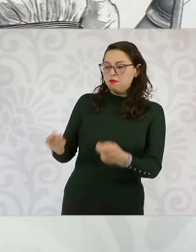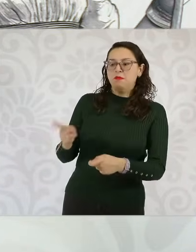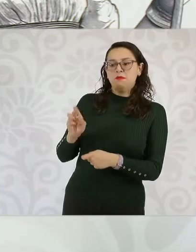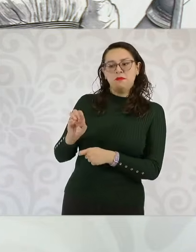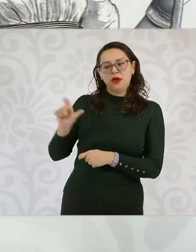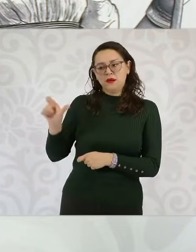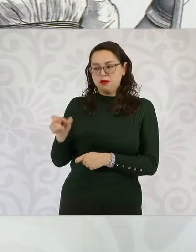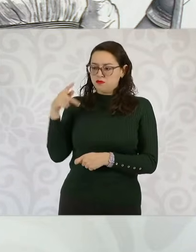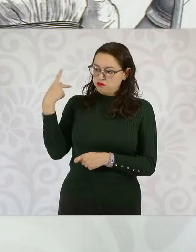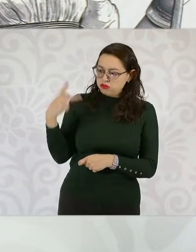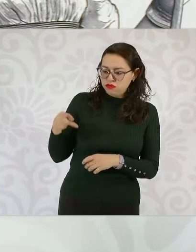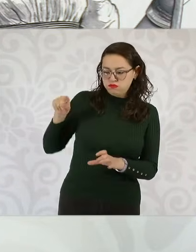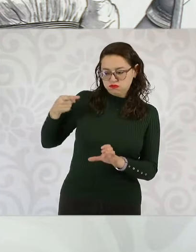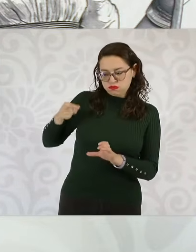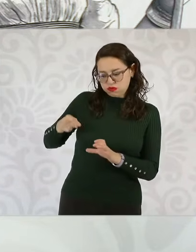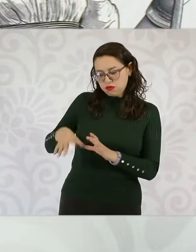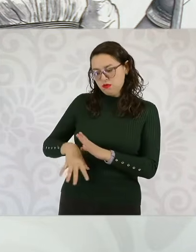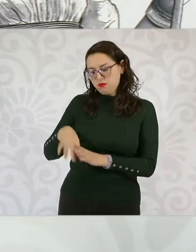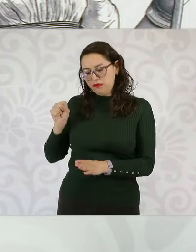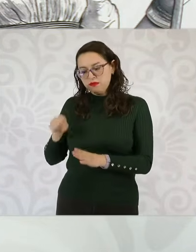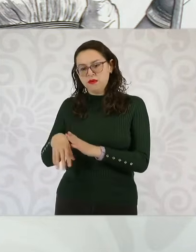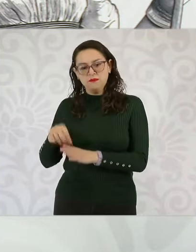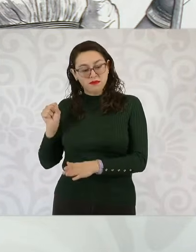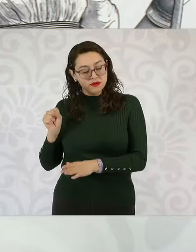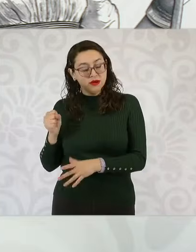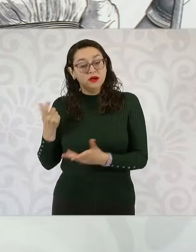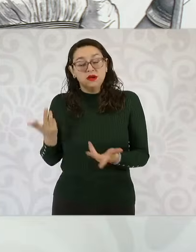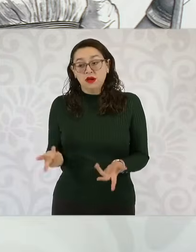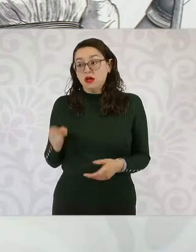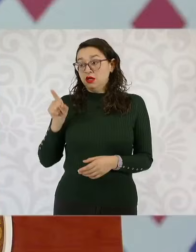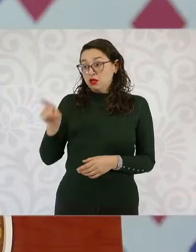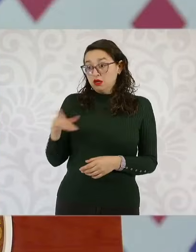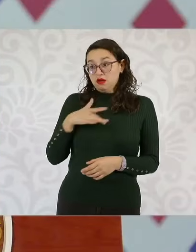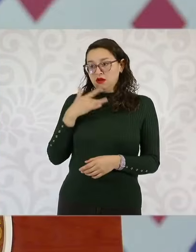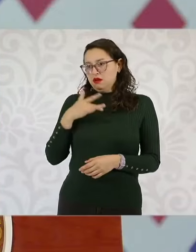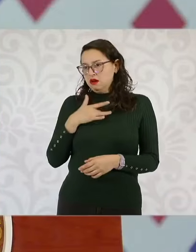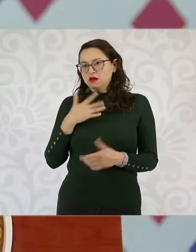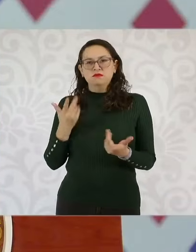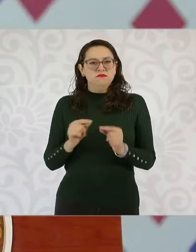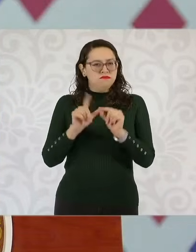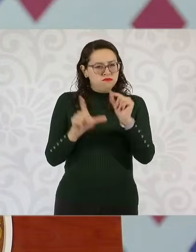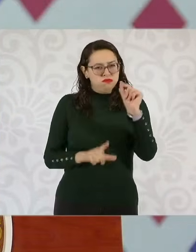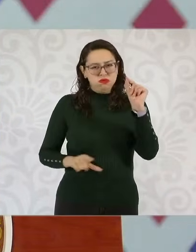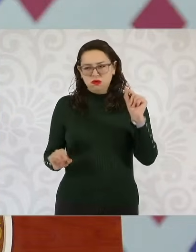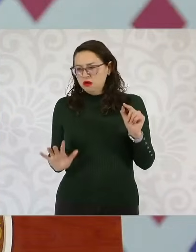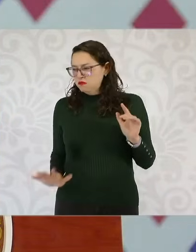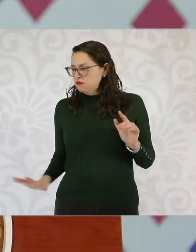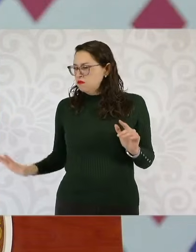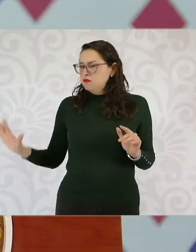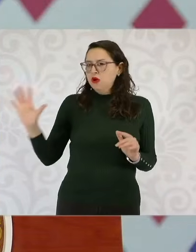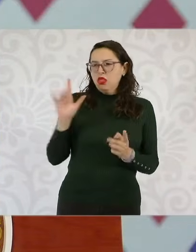Pemex podrá solicitar las áreas que considere más relevantes a diferencia del pasado se le